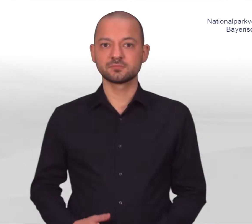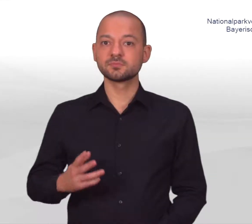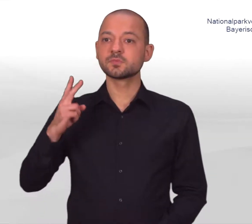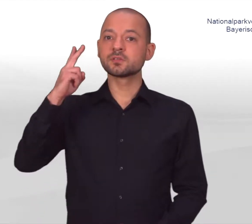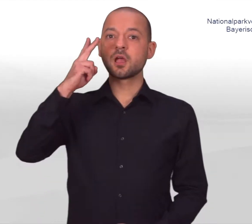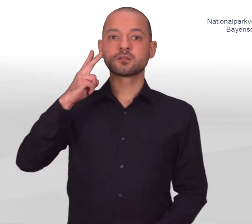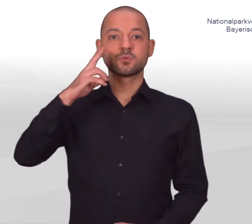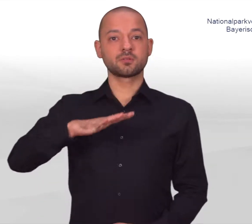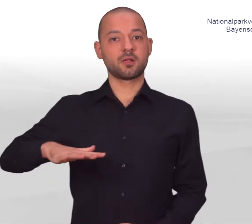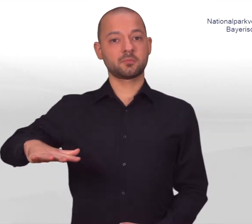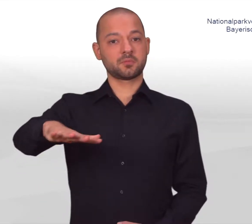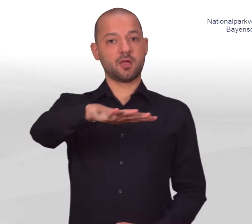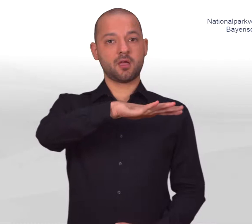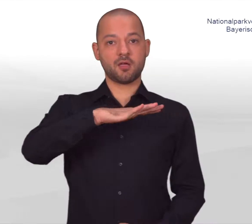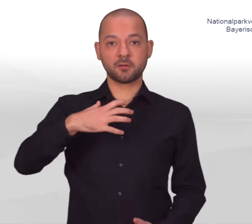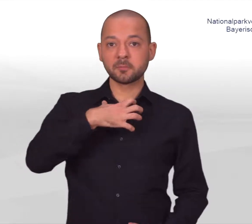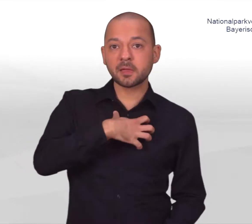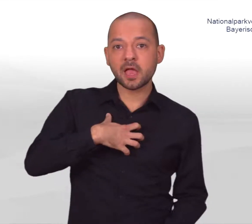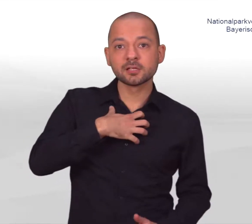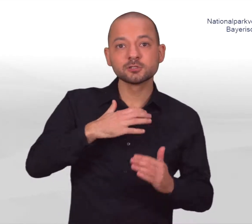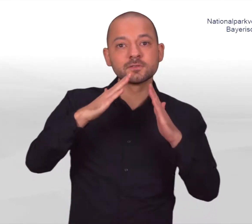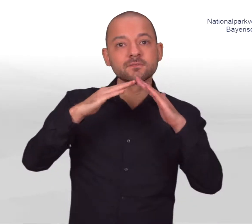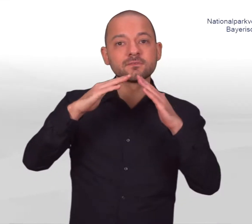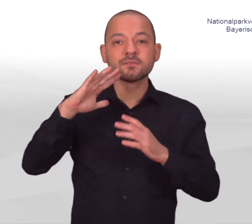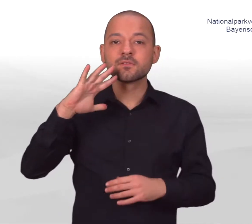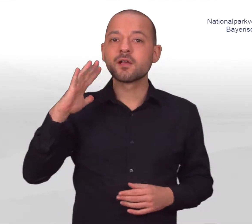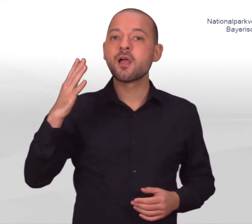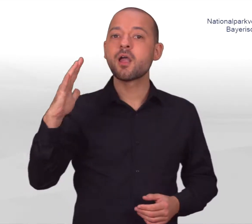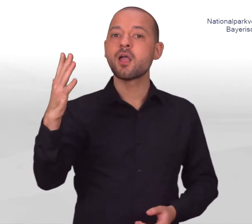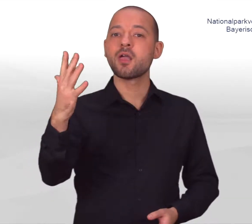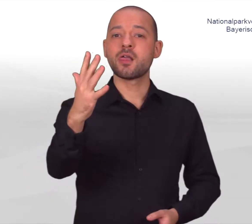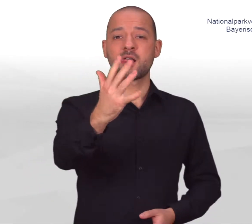Der Nationalpark Bayerischer Wald